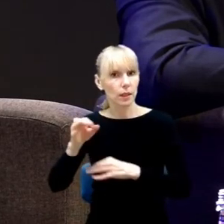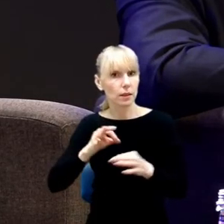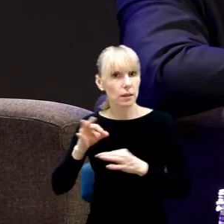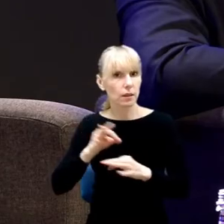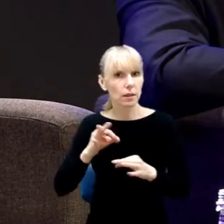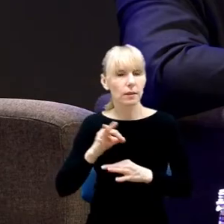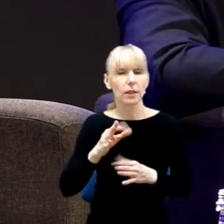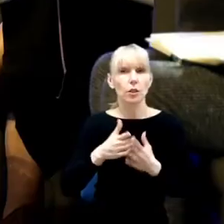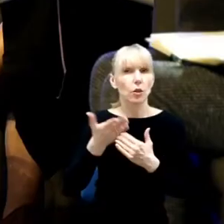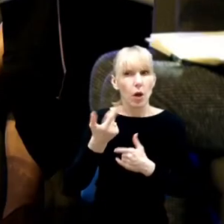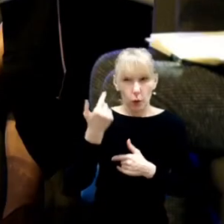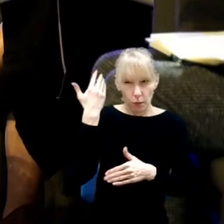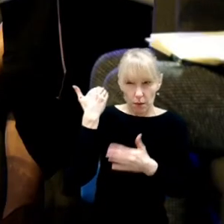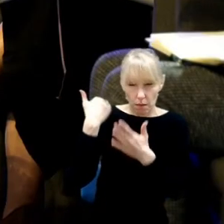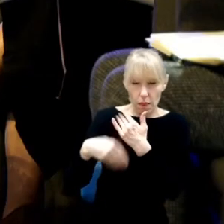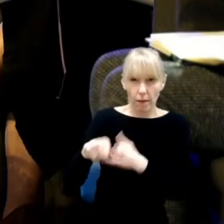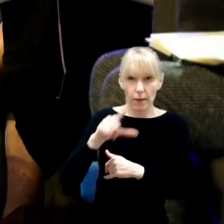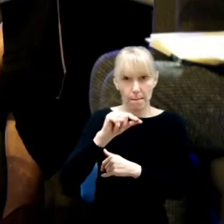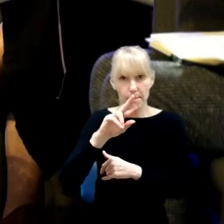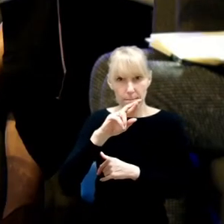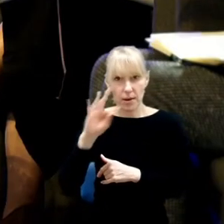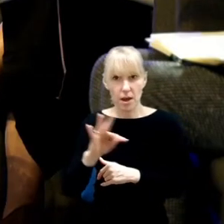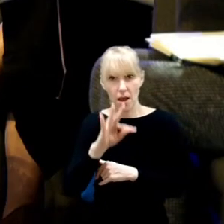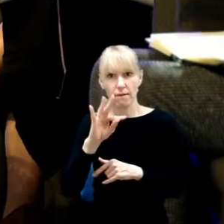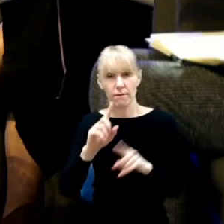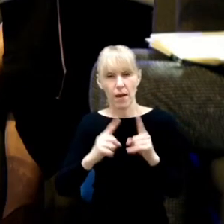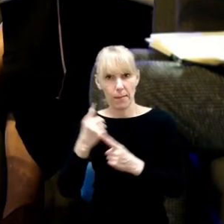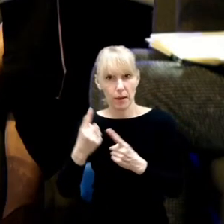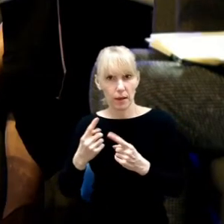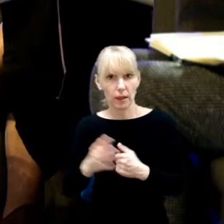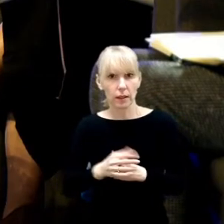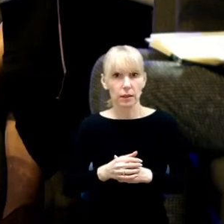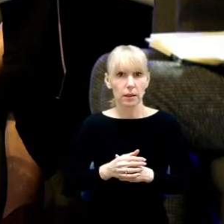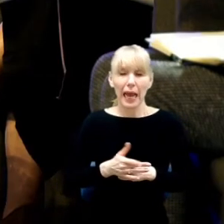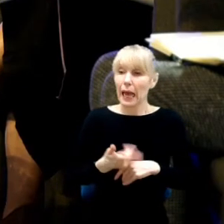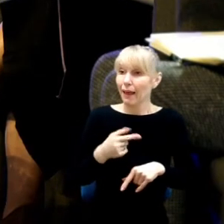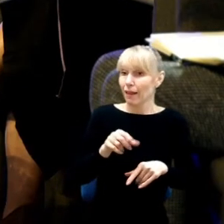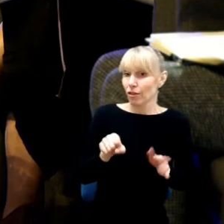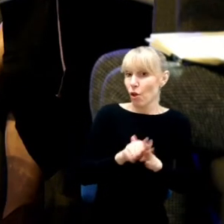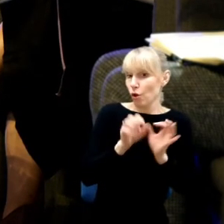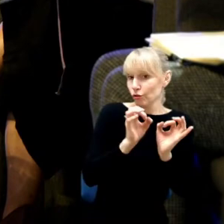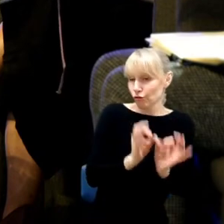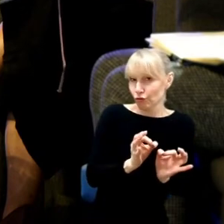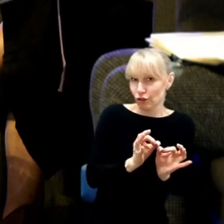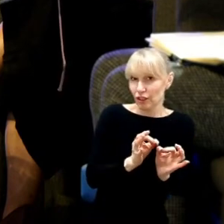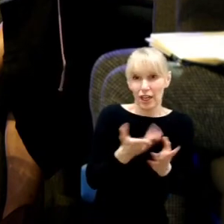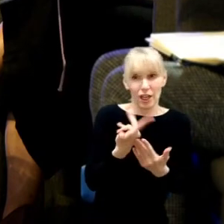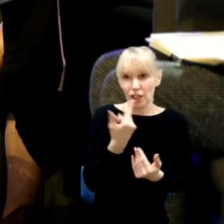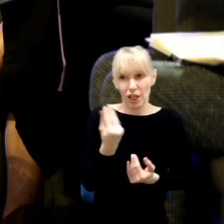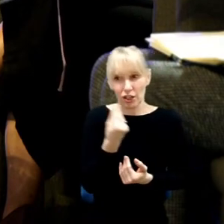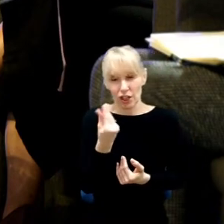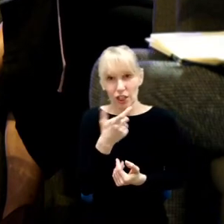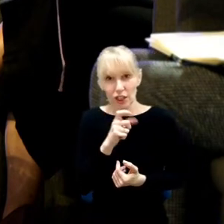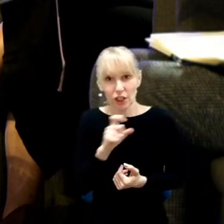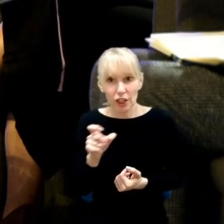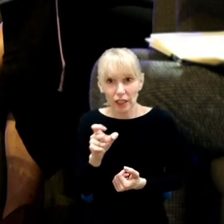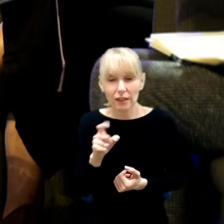natomiast na dzień dzisiejszy jeszcze to nie jest czas, ale trzeba powiedzieć jedną rzecz zupełnie oczywistą.